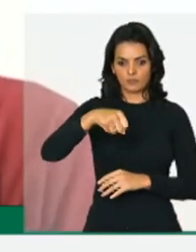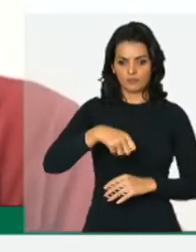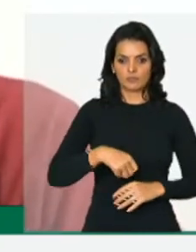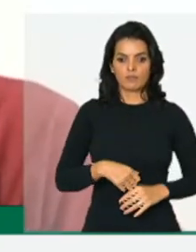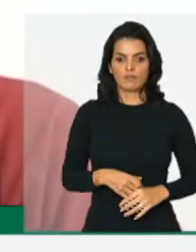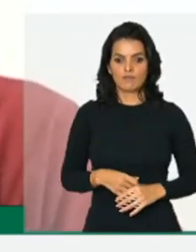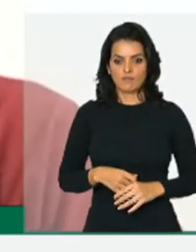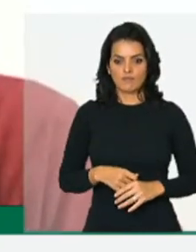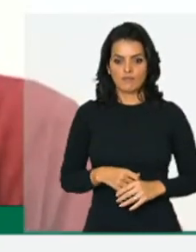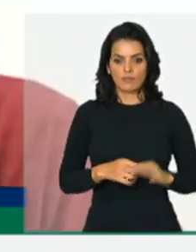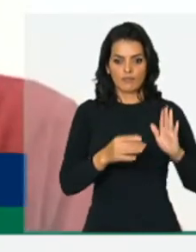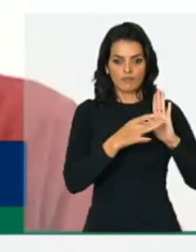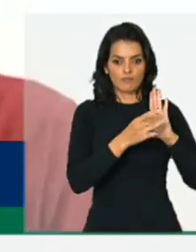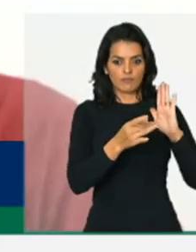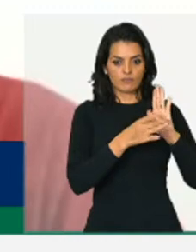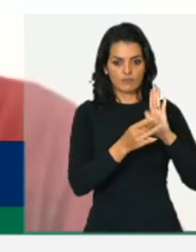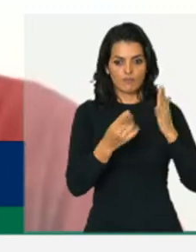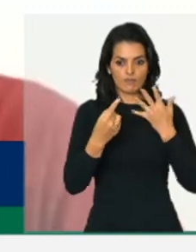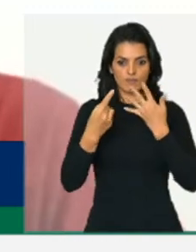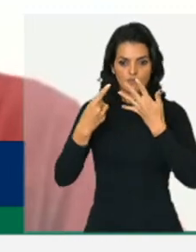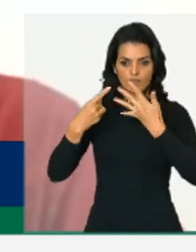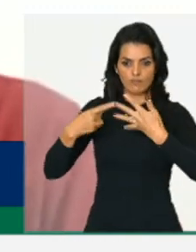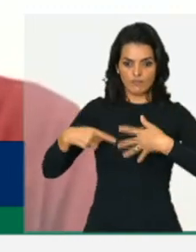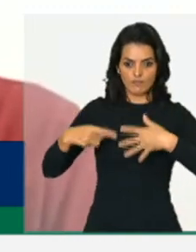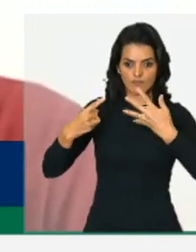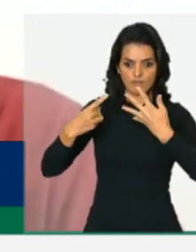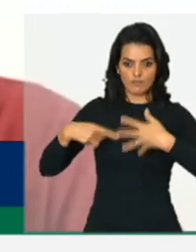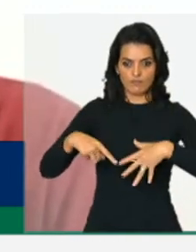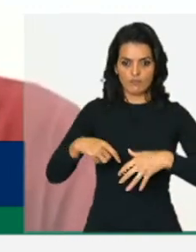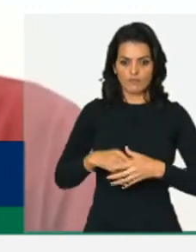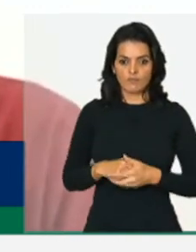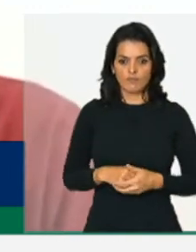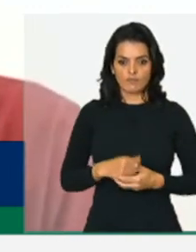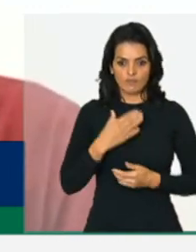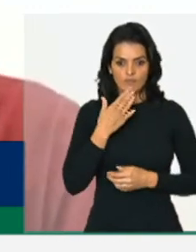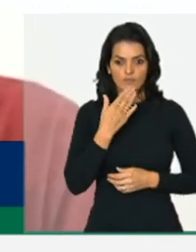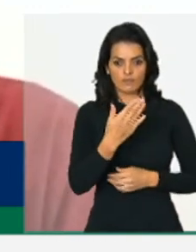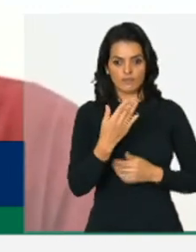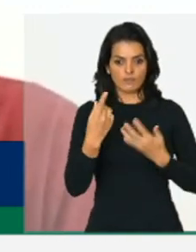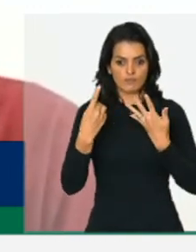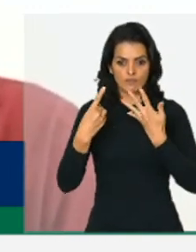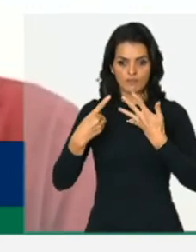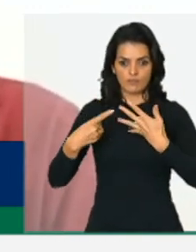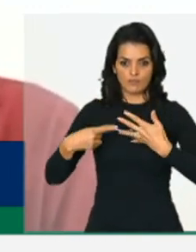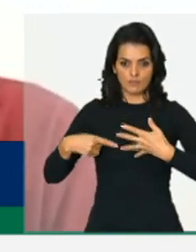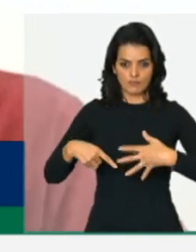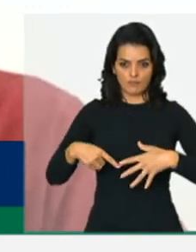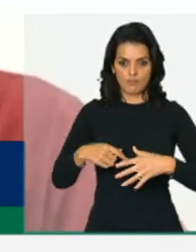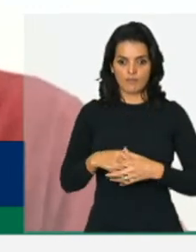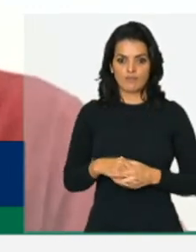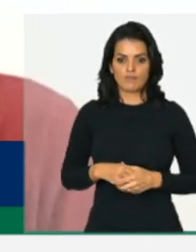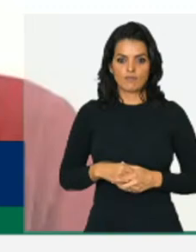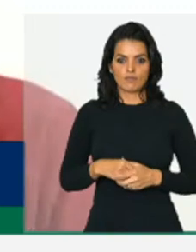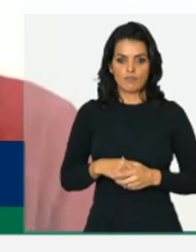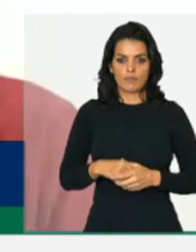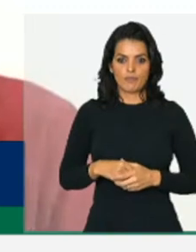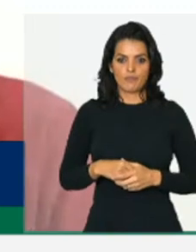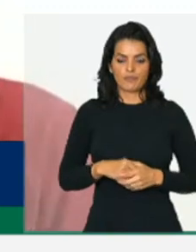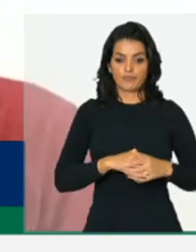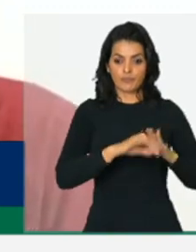NESSE DEBATE GIÃONJS... ALGUMAS INTERVENÇÕES DIZENDO QUE... É UM ESCÂNDALO E O DEPUTADO FONTANA TEM DADO NÚ